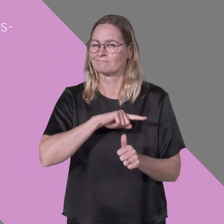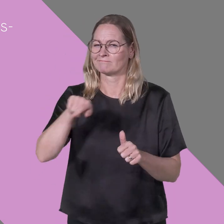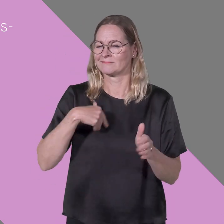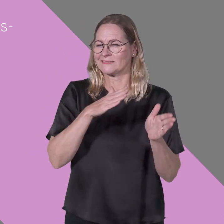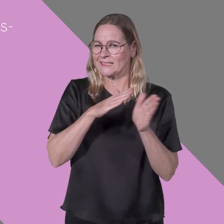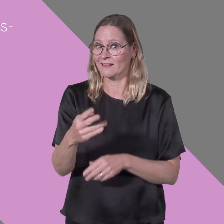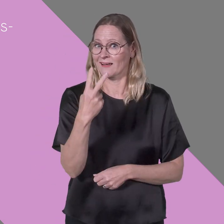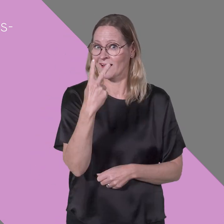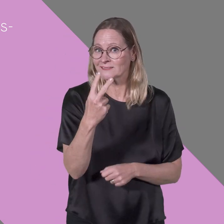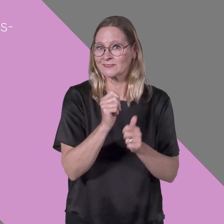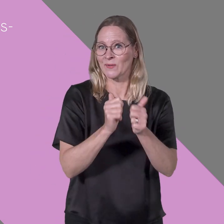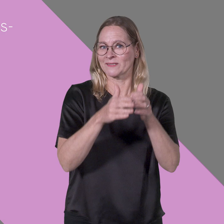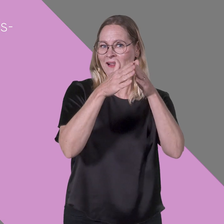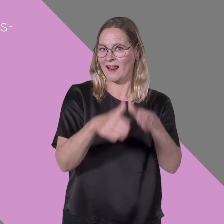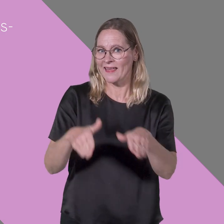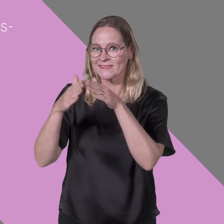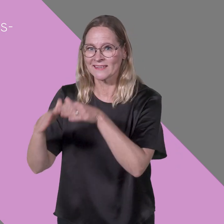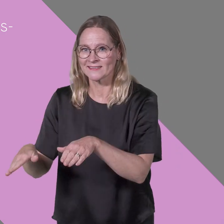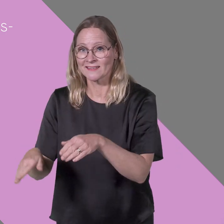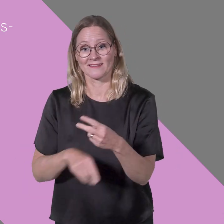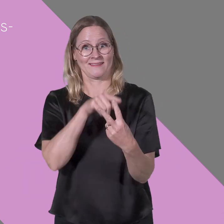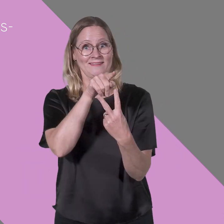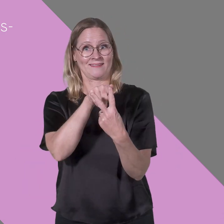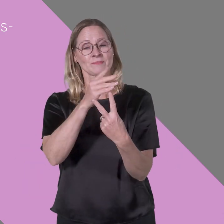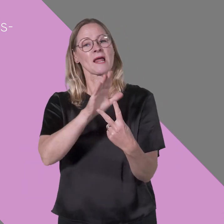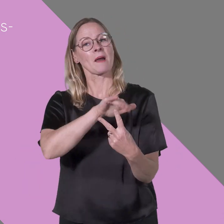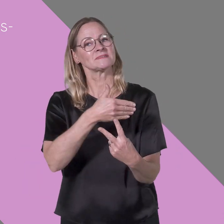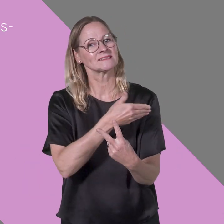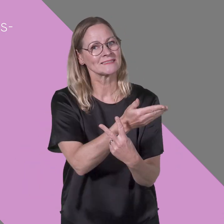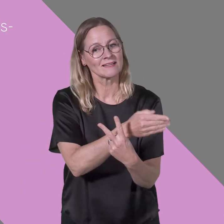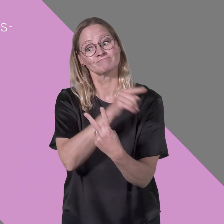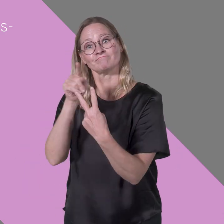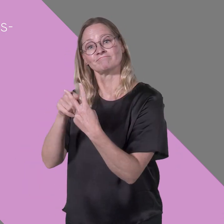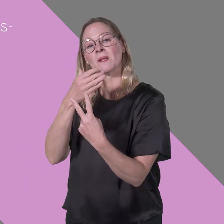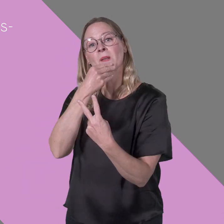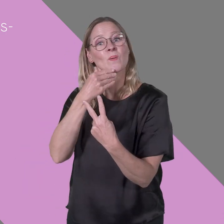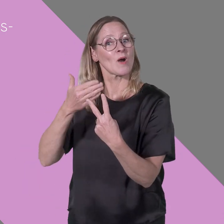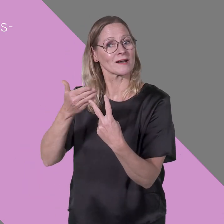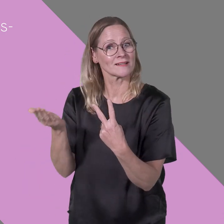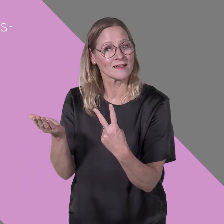Järjestämme kaksikin urheiluleiriä, joista toinen on tarkoitettu lapsille - ja toinen nuorille!